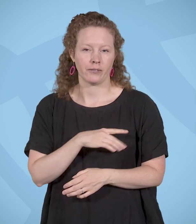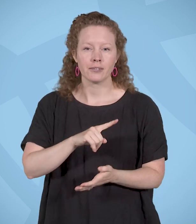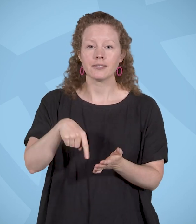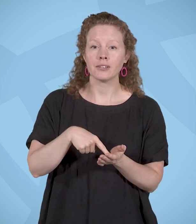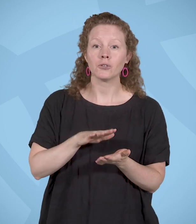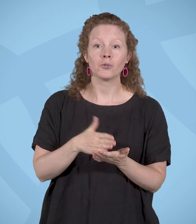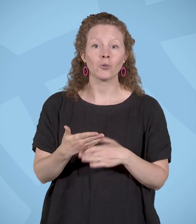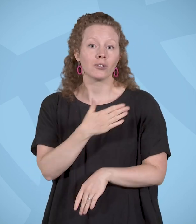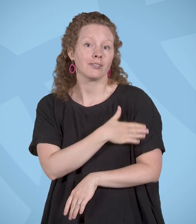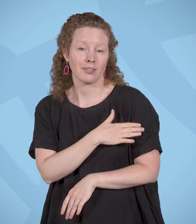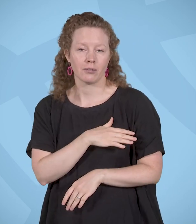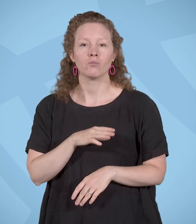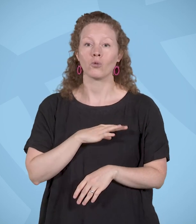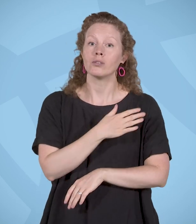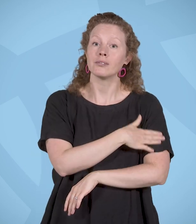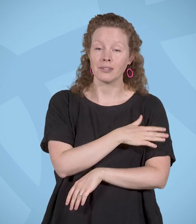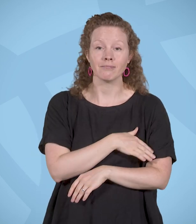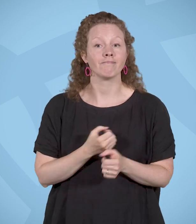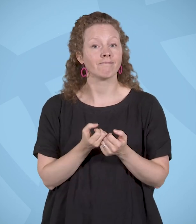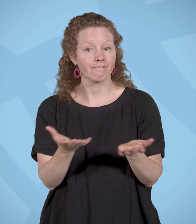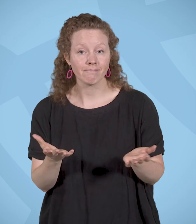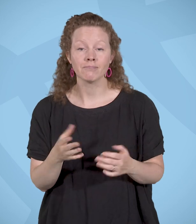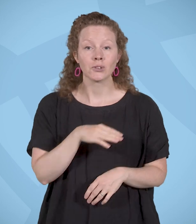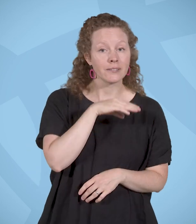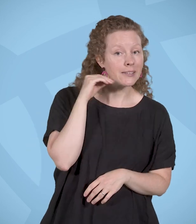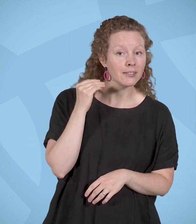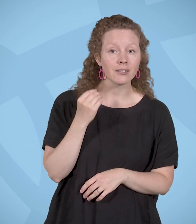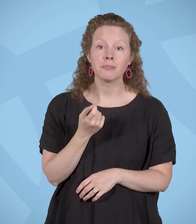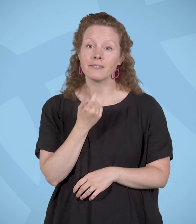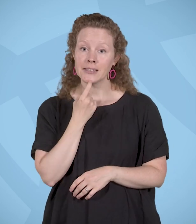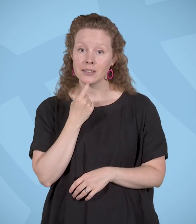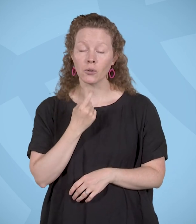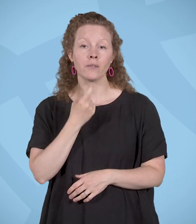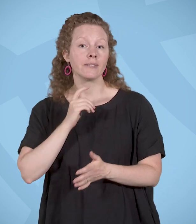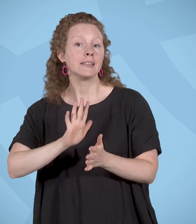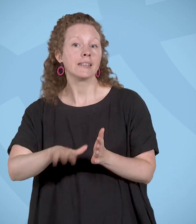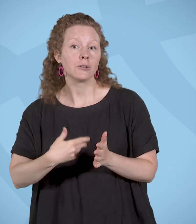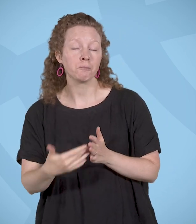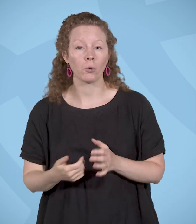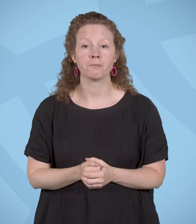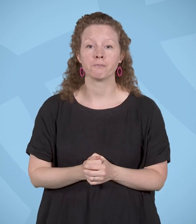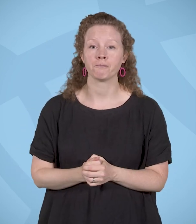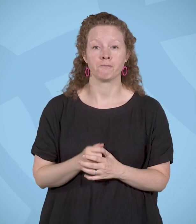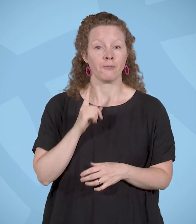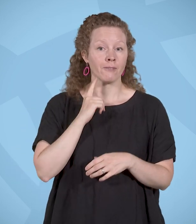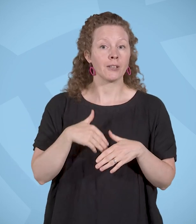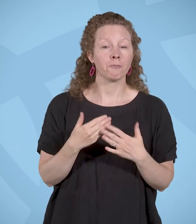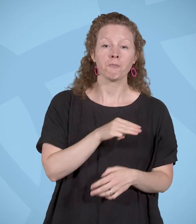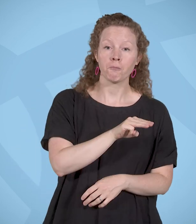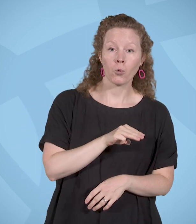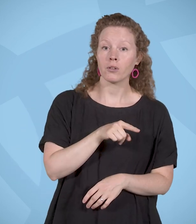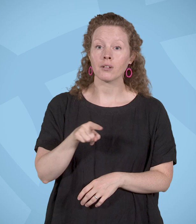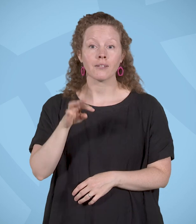Under vardagarna erbjuder FPA distanstolkning på finskt teckenspråk för brådskande telefonsamtal, -